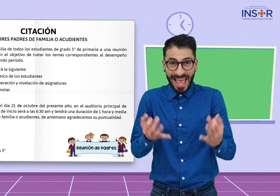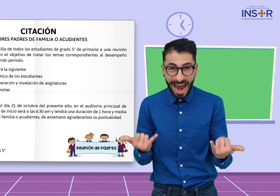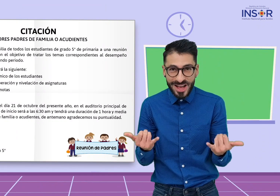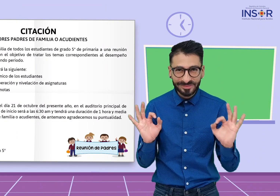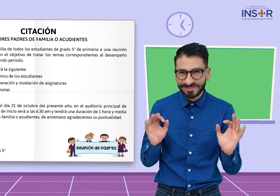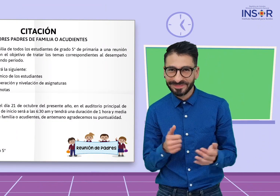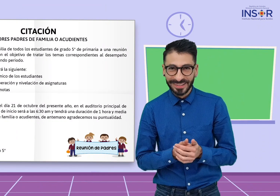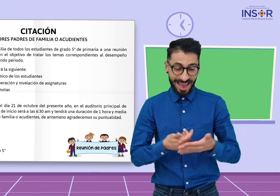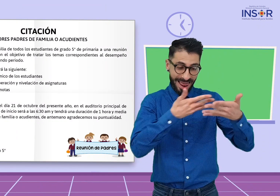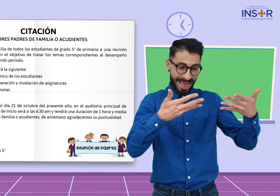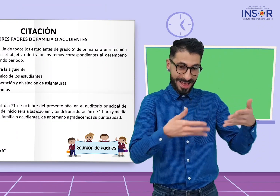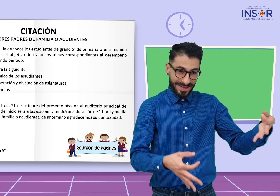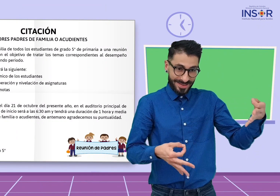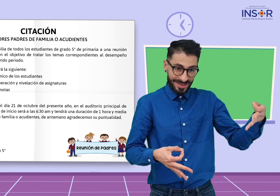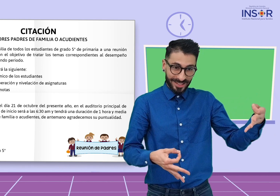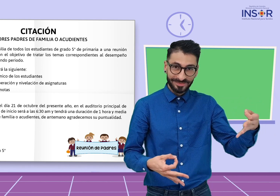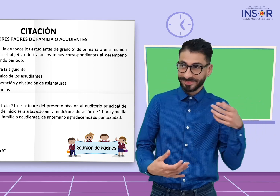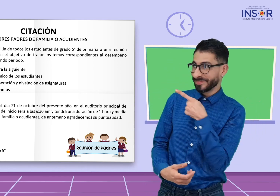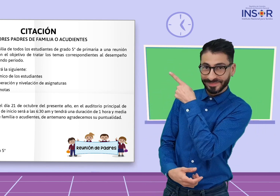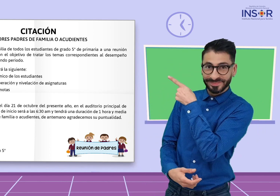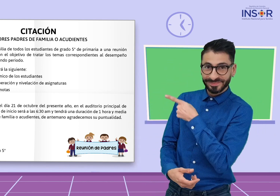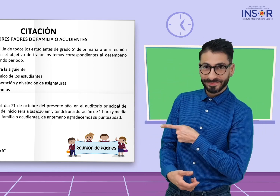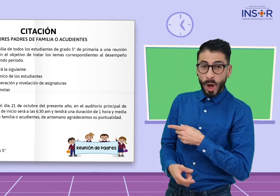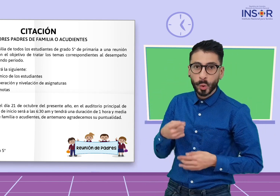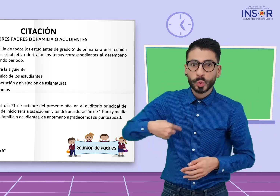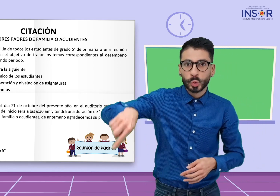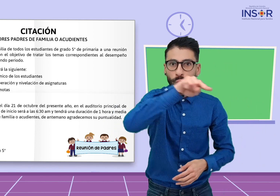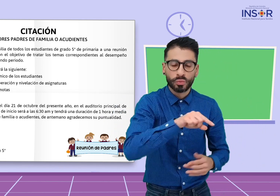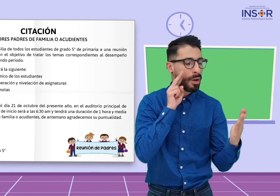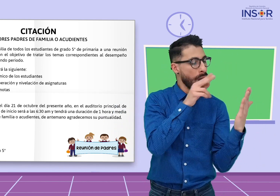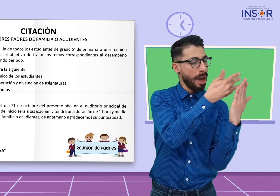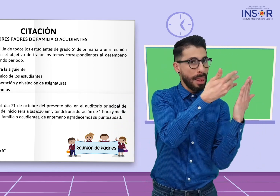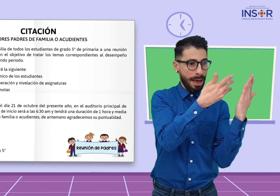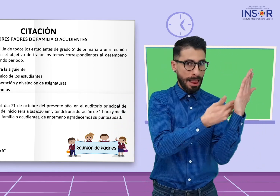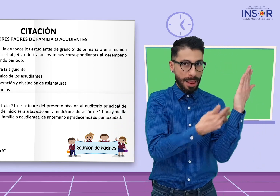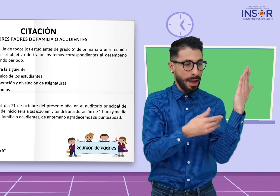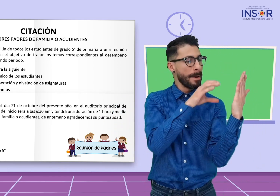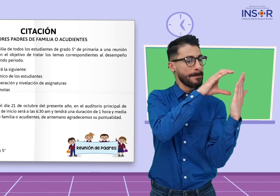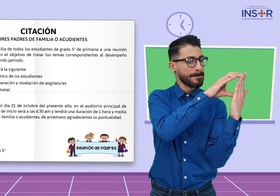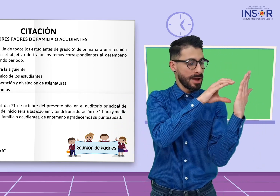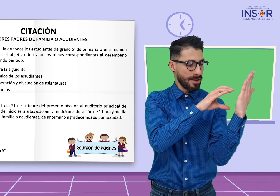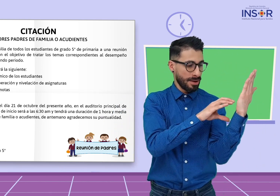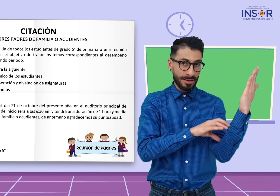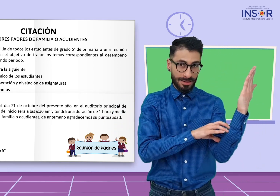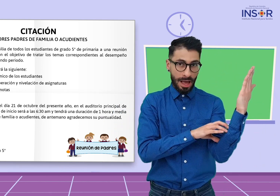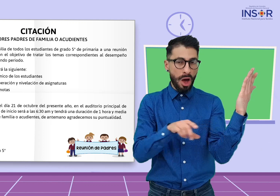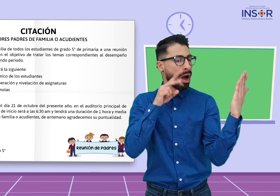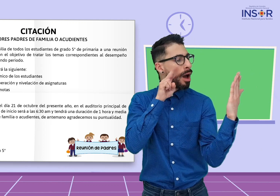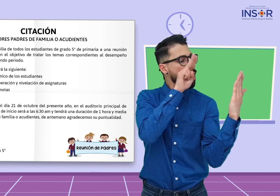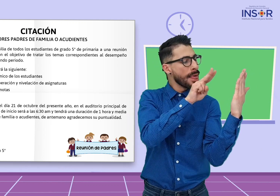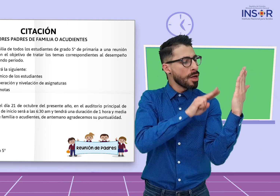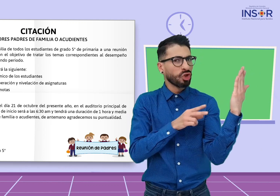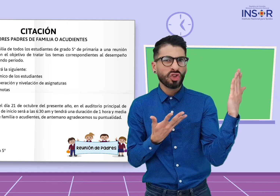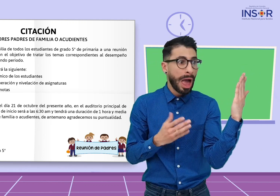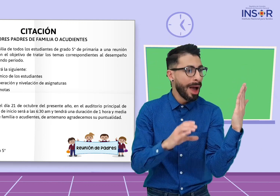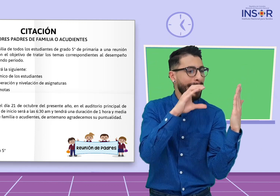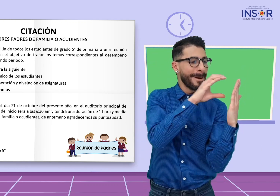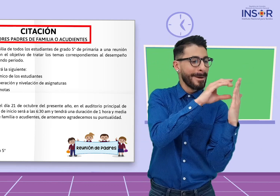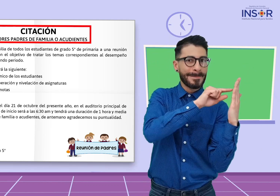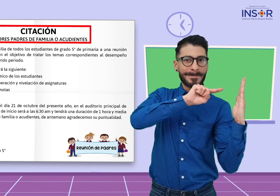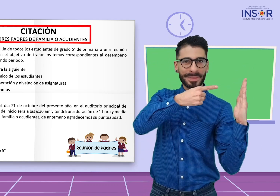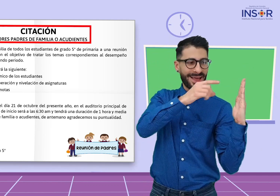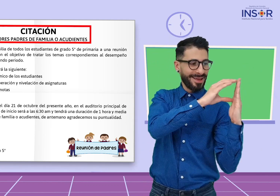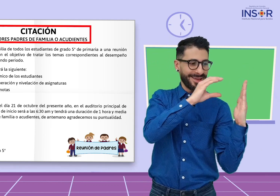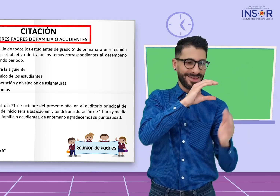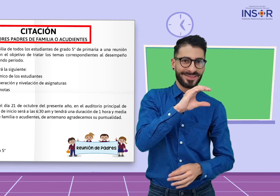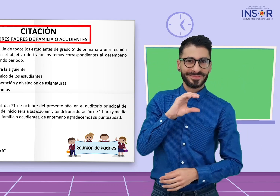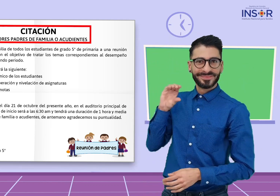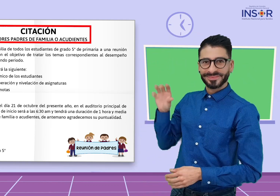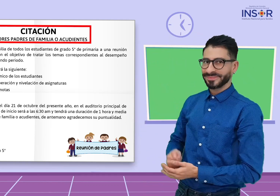¿Listo? Aquí tenemos la citación, ahora entre todos vamos a leer la primera parte,